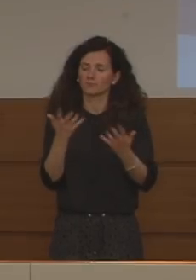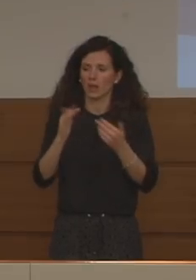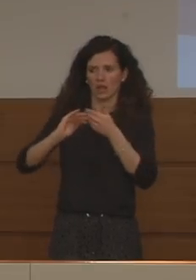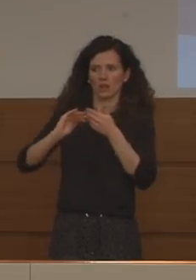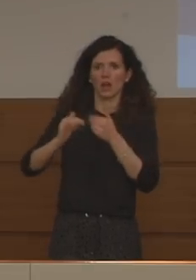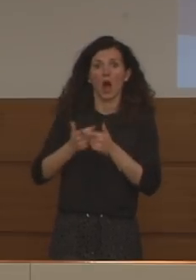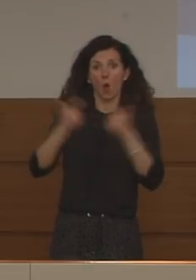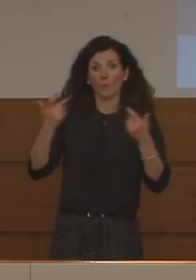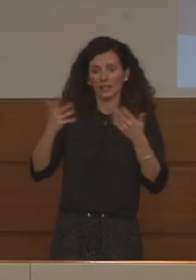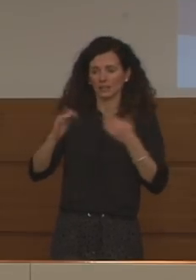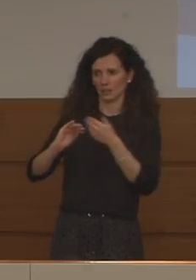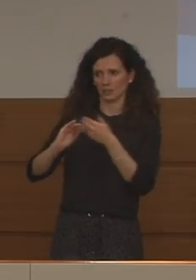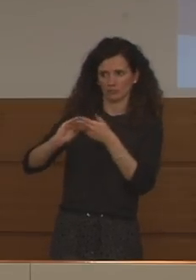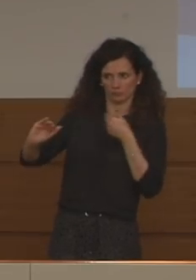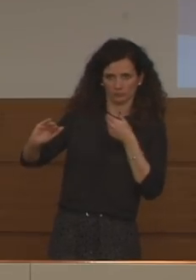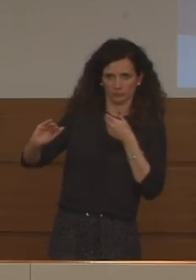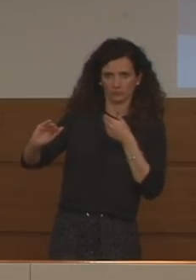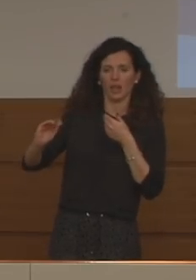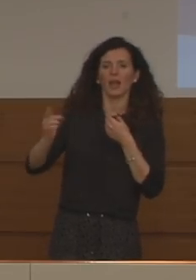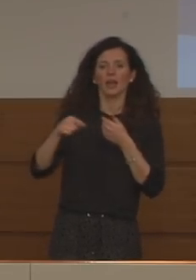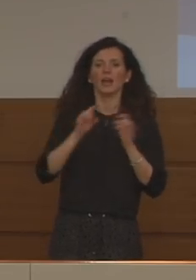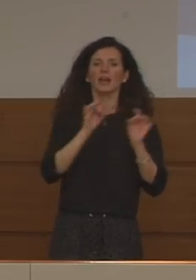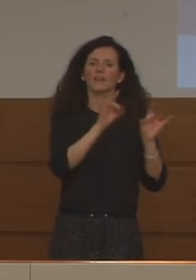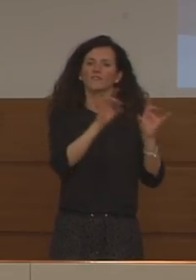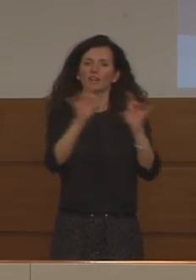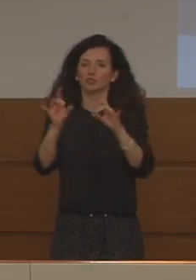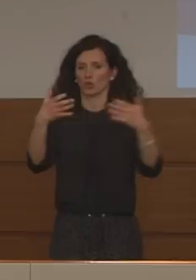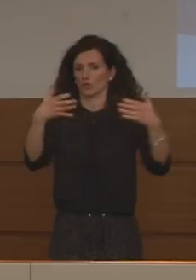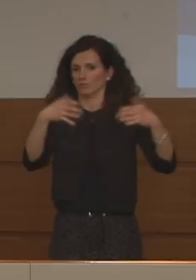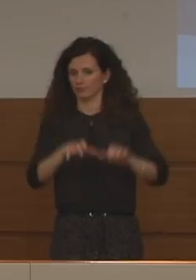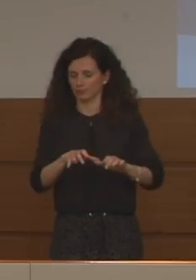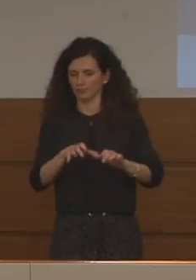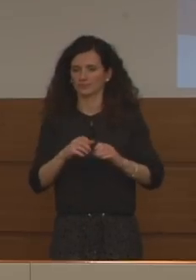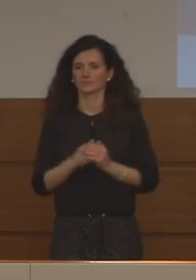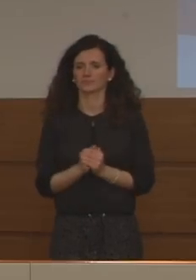di trasmissione dell'infezione. Ma è evidente che, quando poi questo tipo di